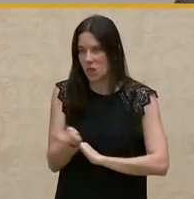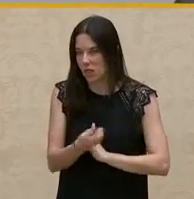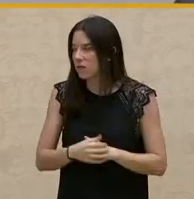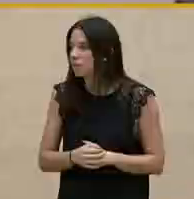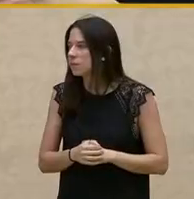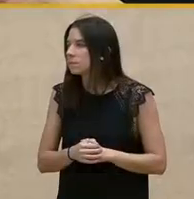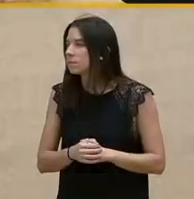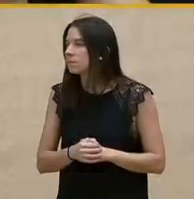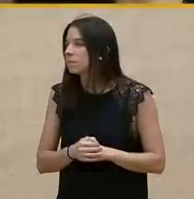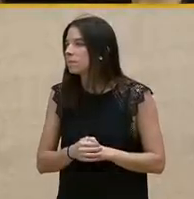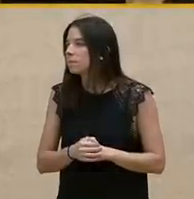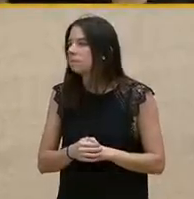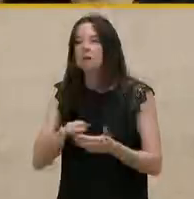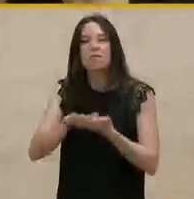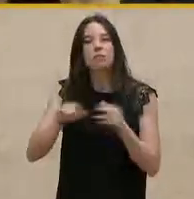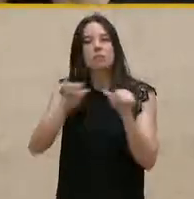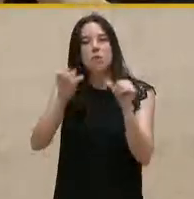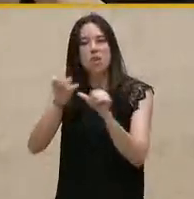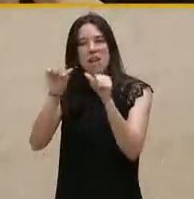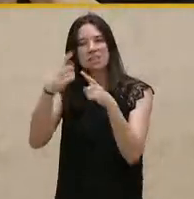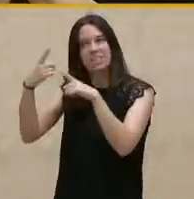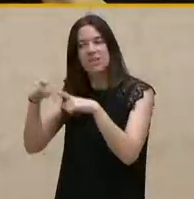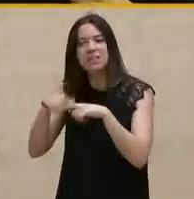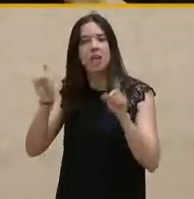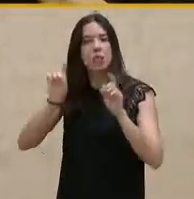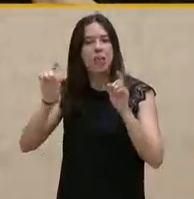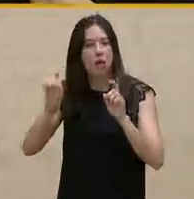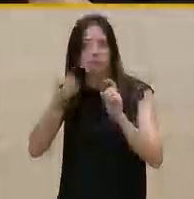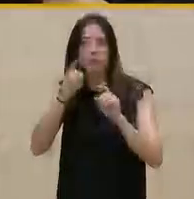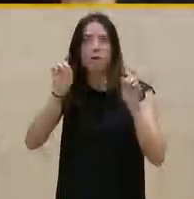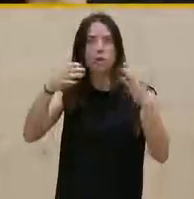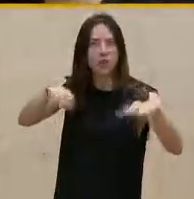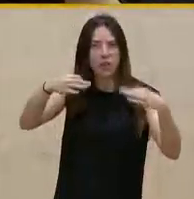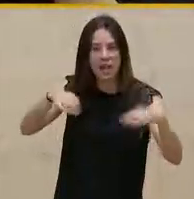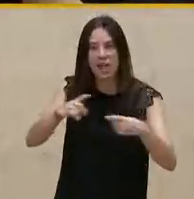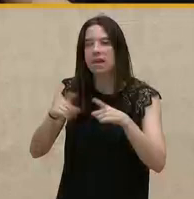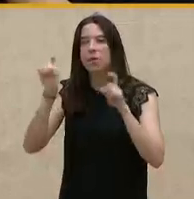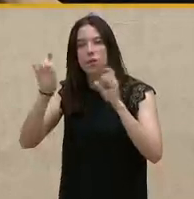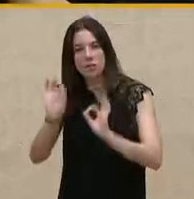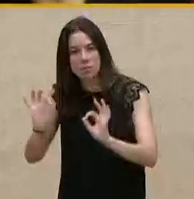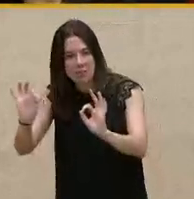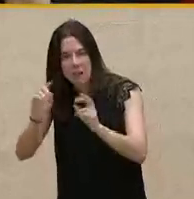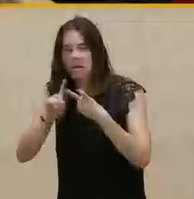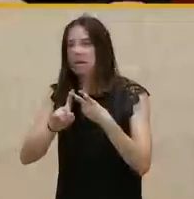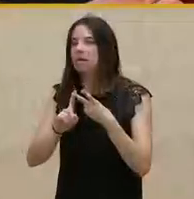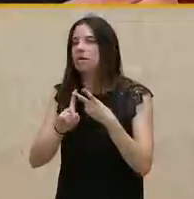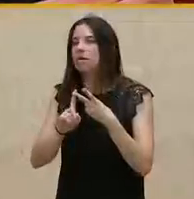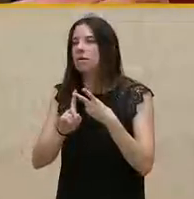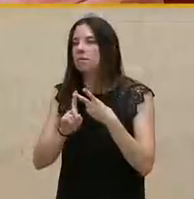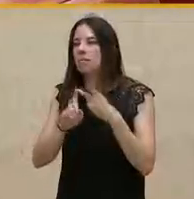Las diferentes modalidades de educación. Educación ordinaria, educación especial, y quedó claro que,